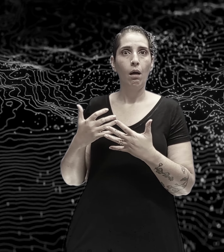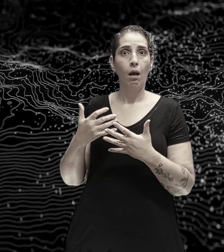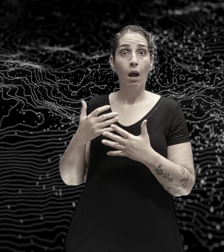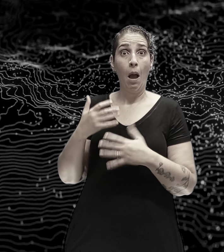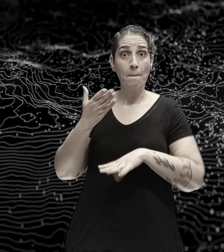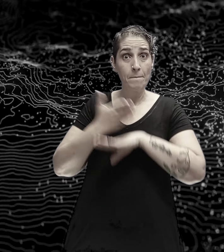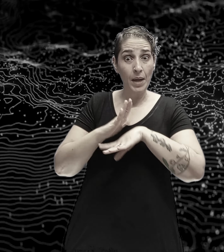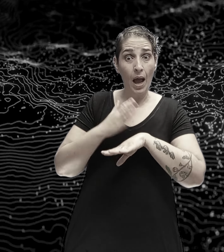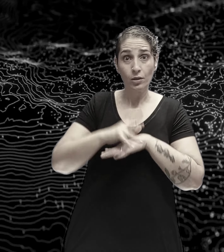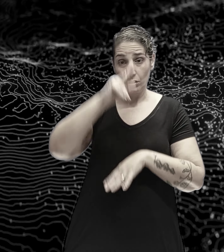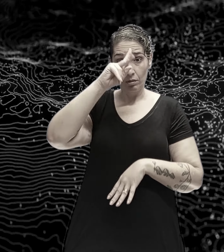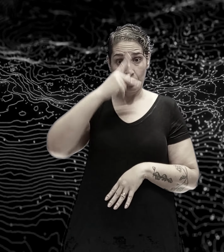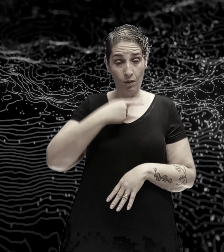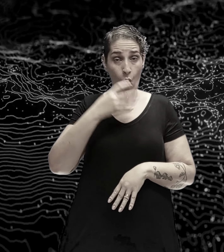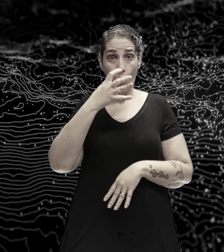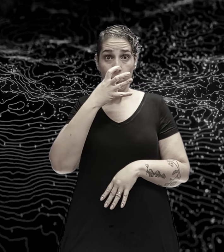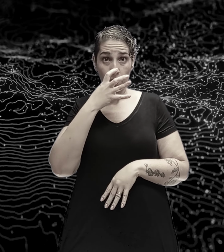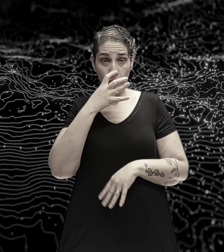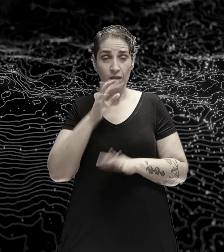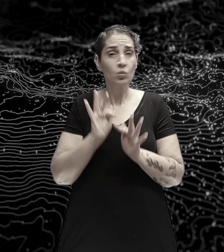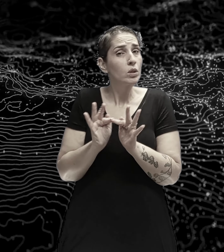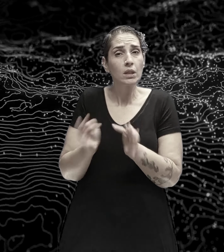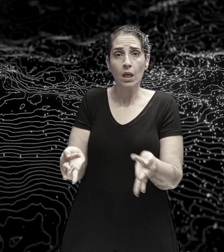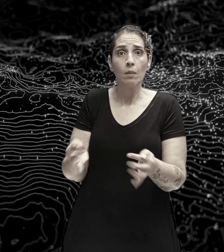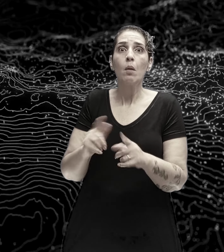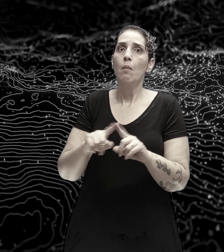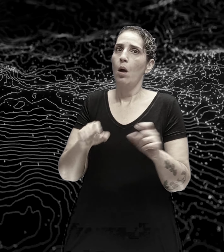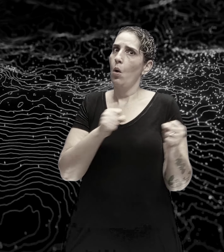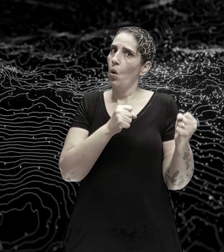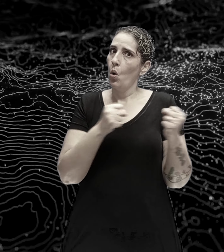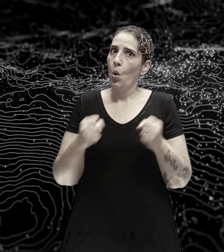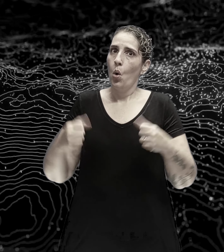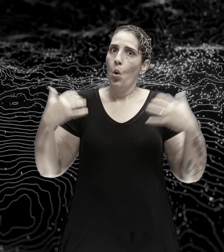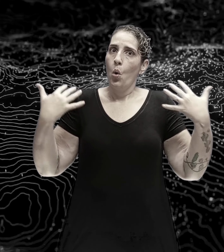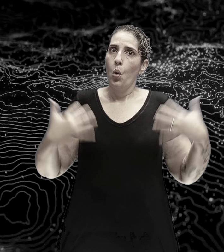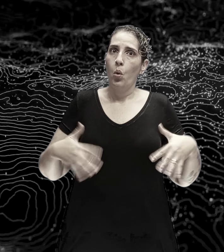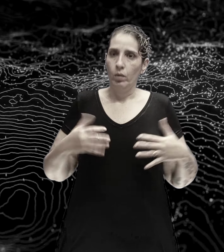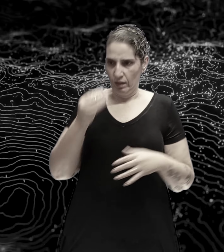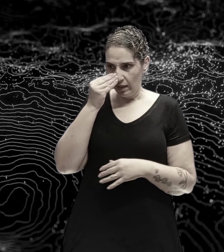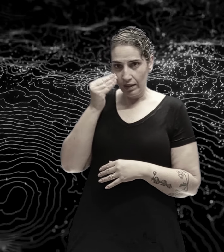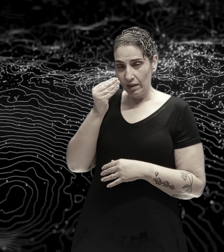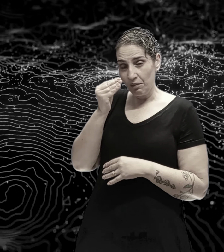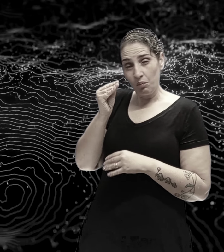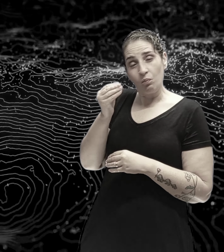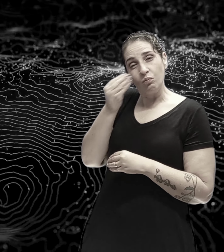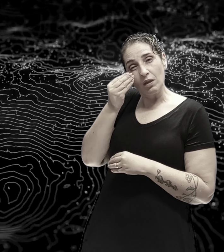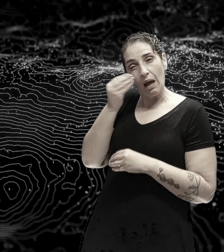observação é simples, mas poderosa. Não tente mudá lo.